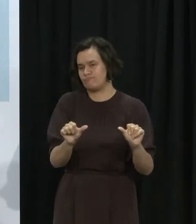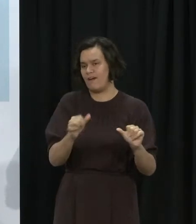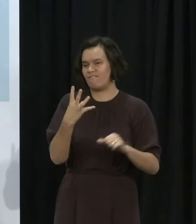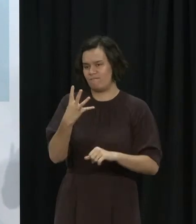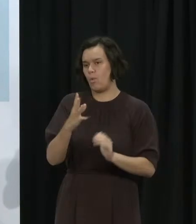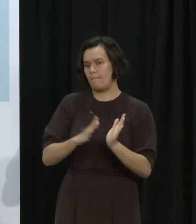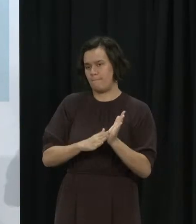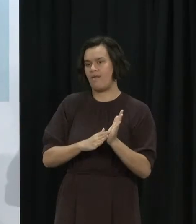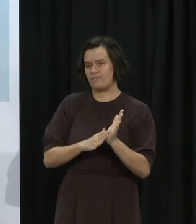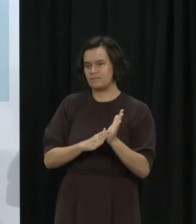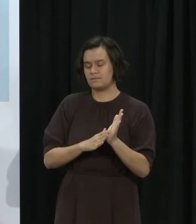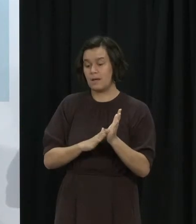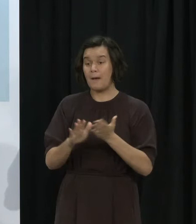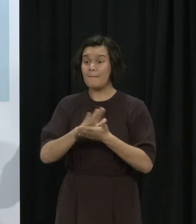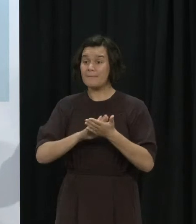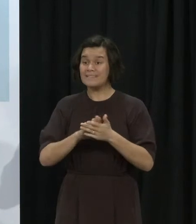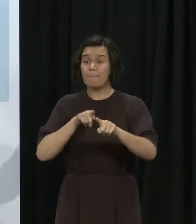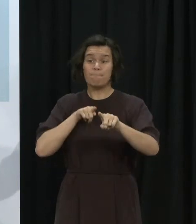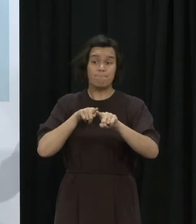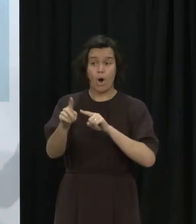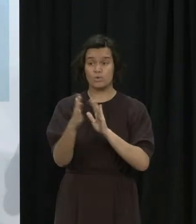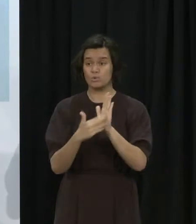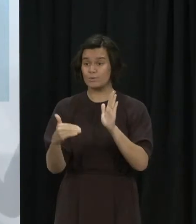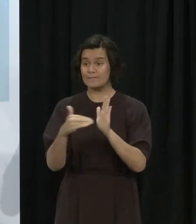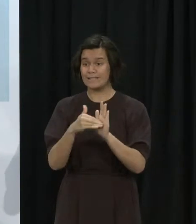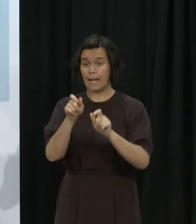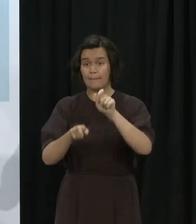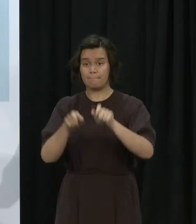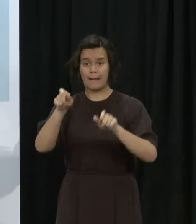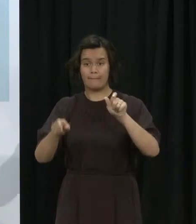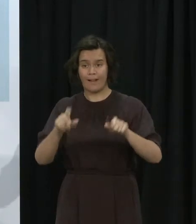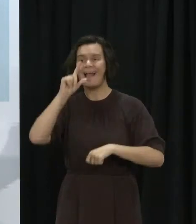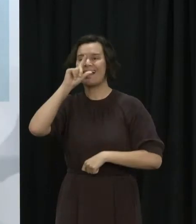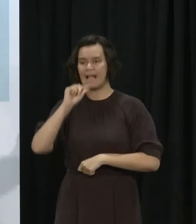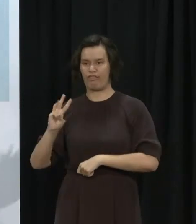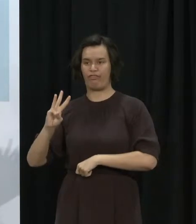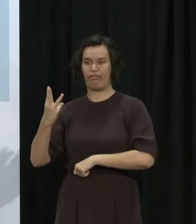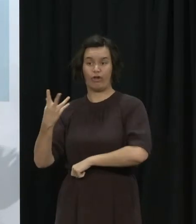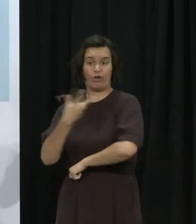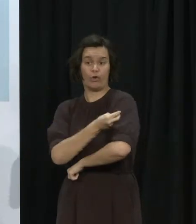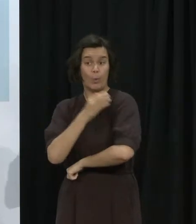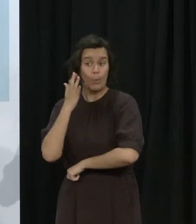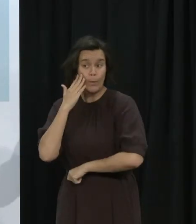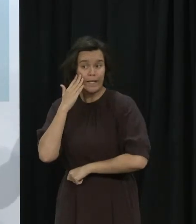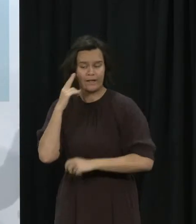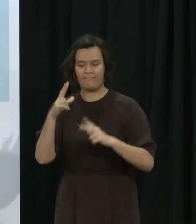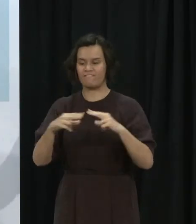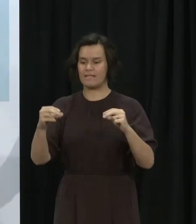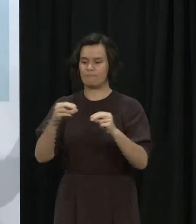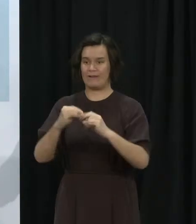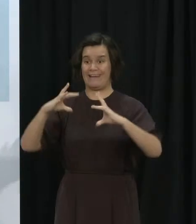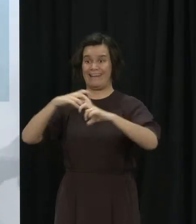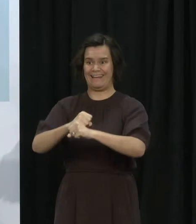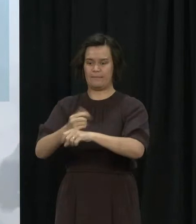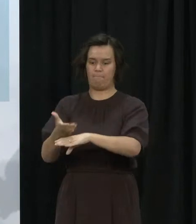whakaitihia te wa. Anga mo te